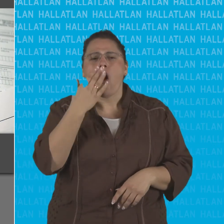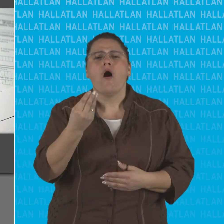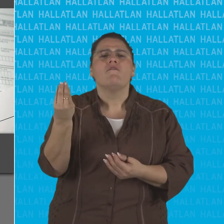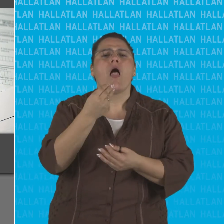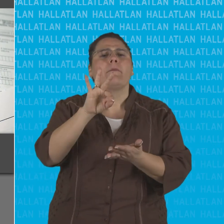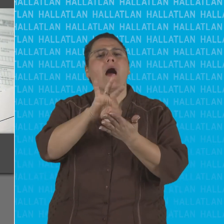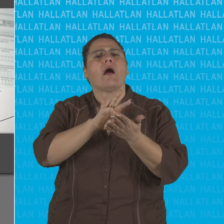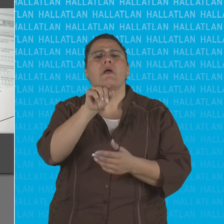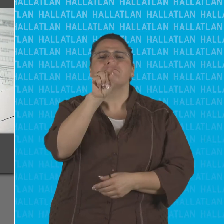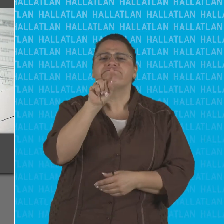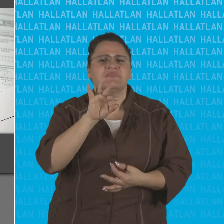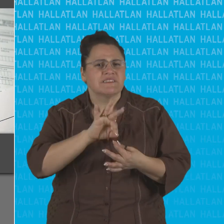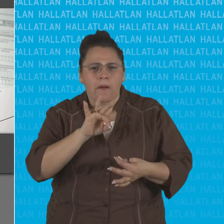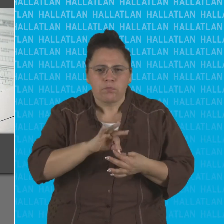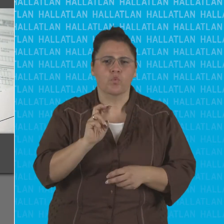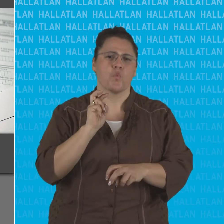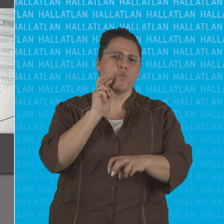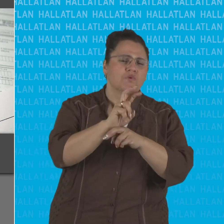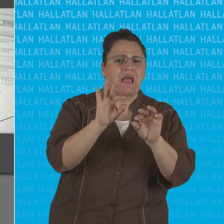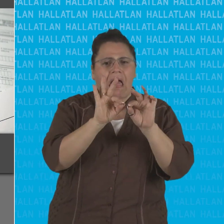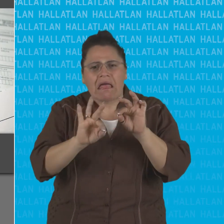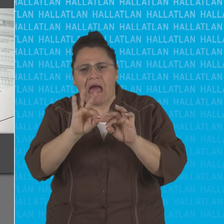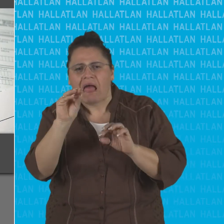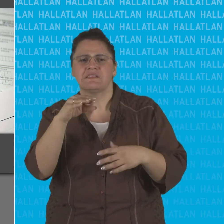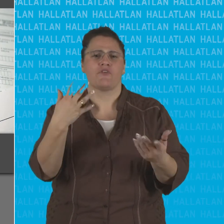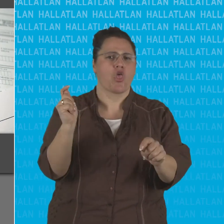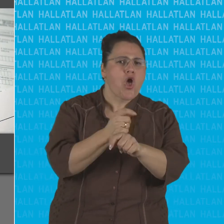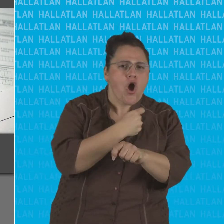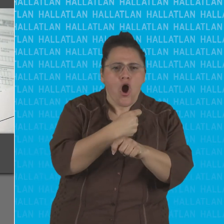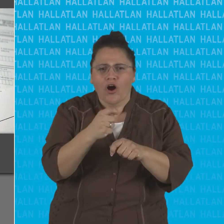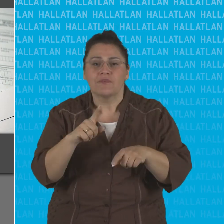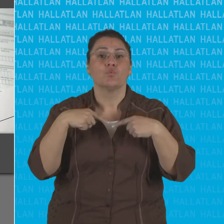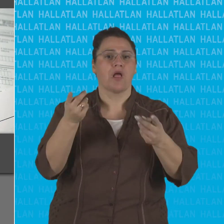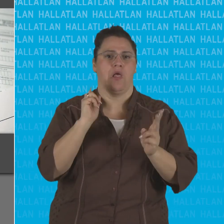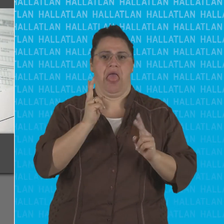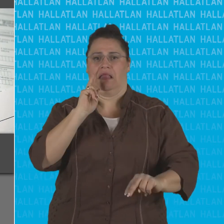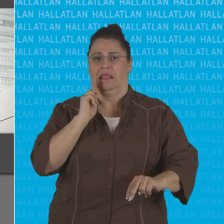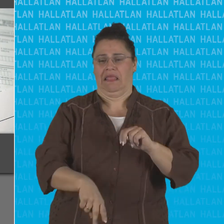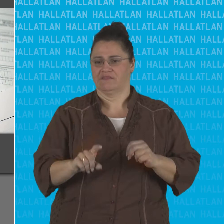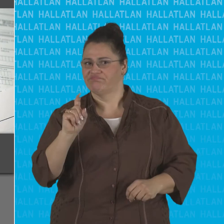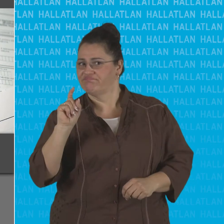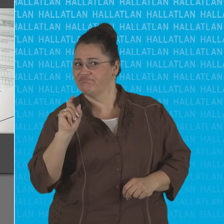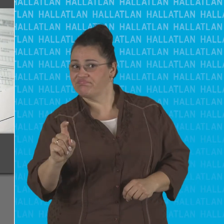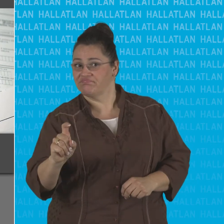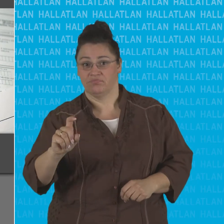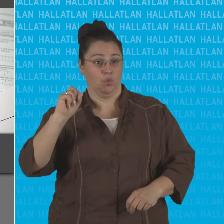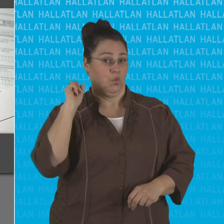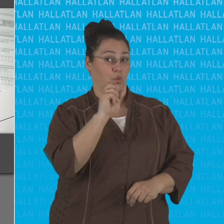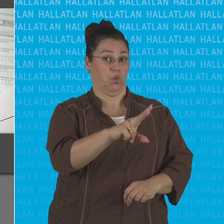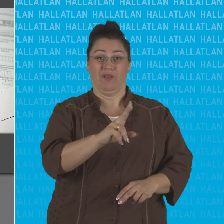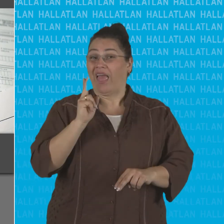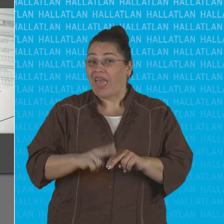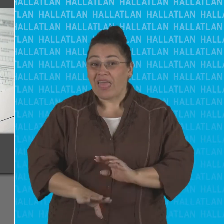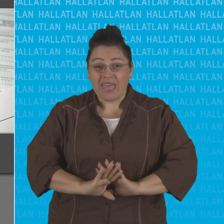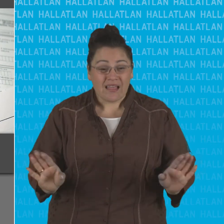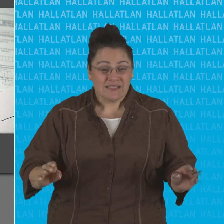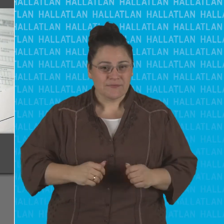amit ha kell, kiegészíthetnek a véglegesítés előtt.